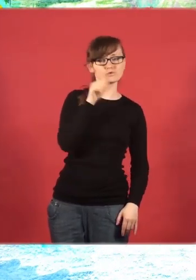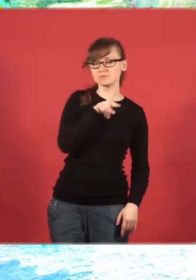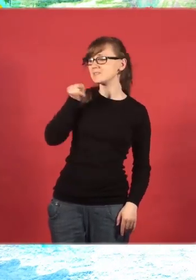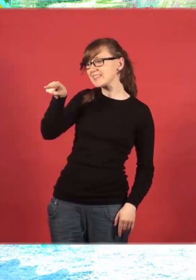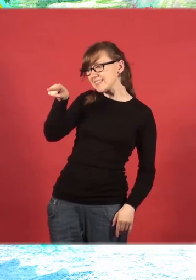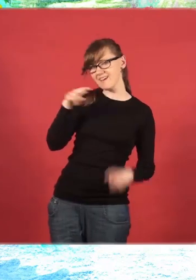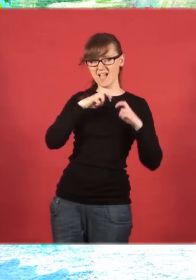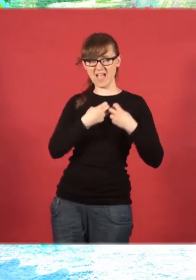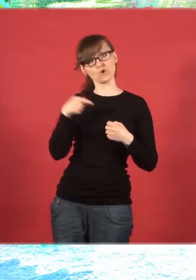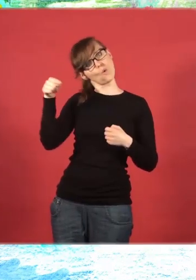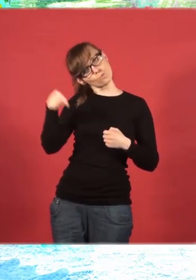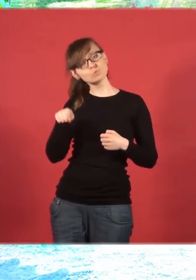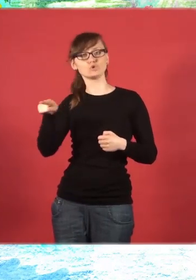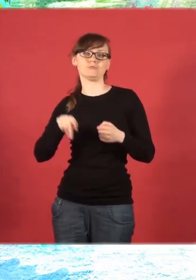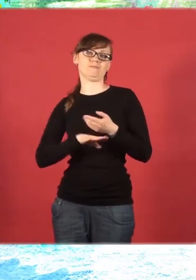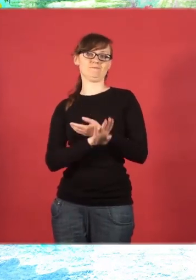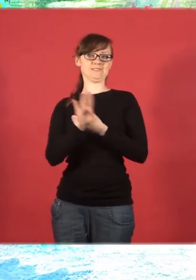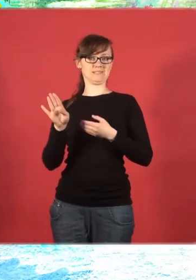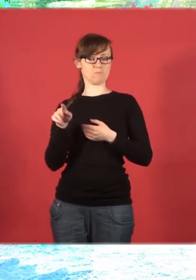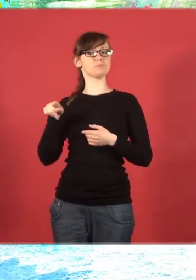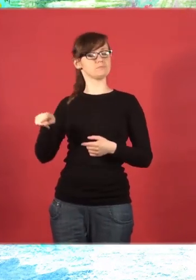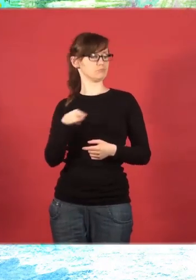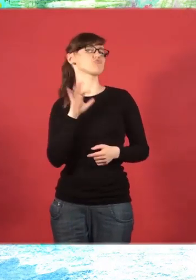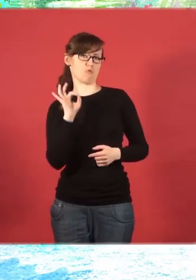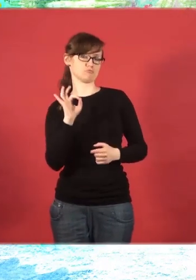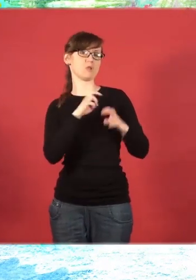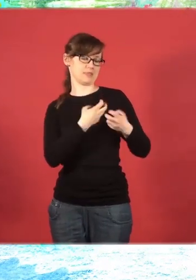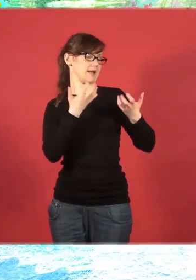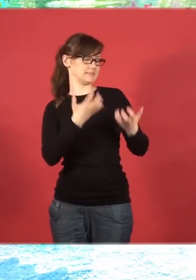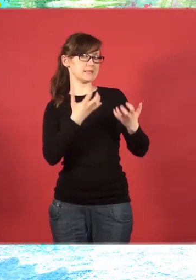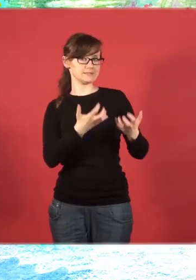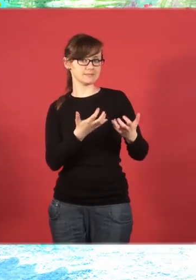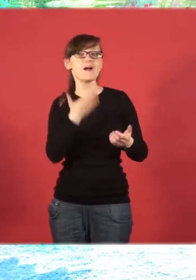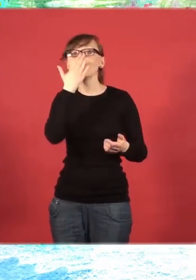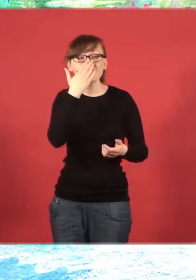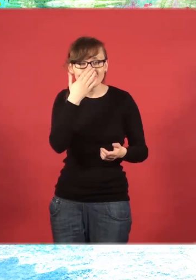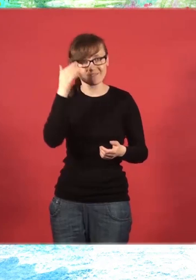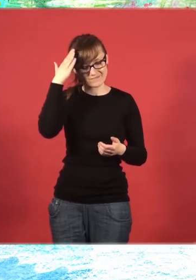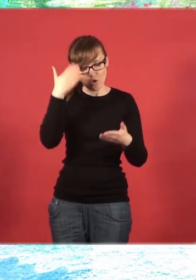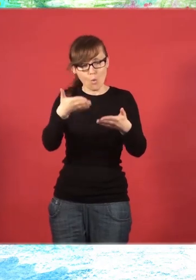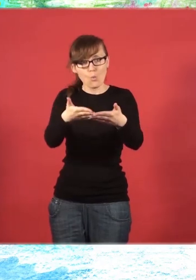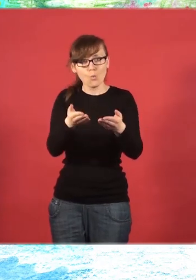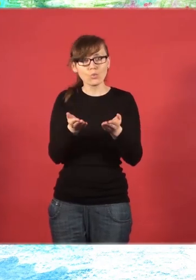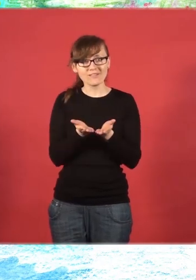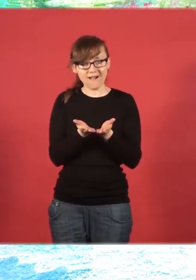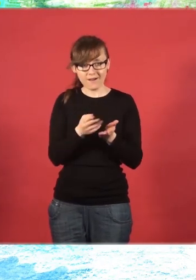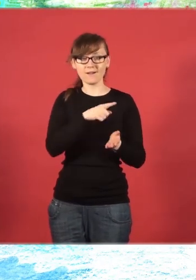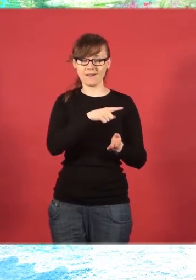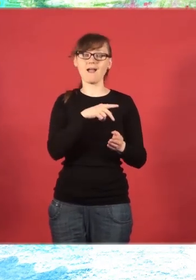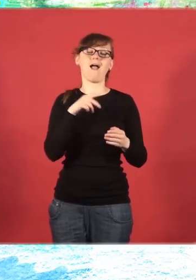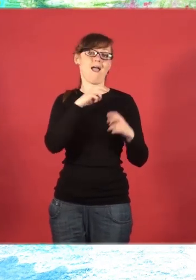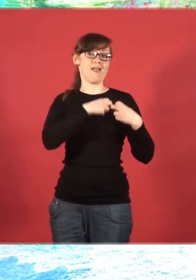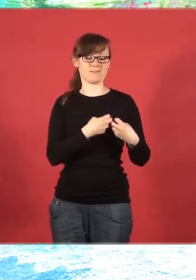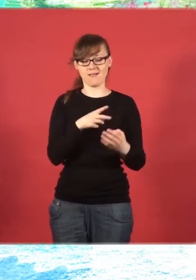Wszystkie zgodnie stwierdziły, że główną bohaterką -- Elain, musi być Ania. Miały odegrać scenę, w której ciało zmarłej Elain ułożono na dnie łodzi i puszczono by odpłynęło.